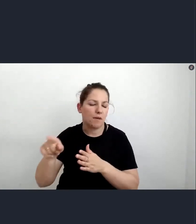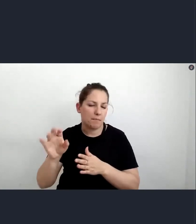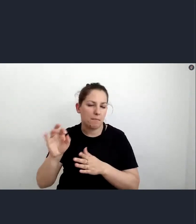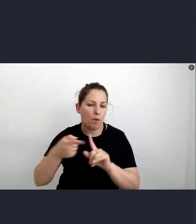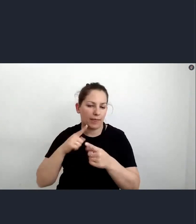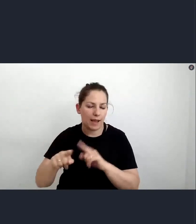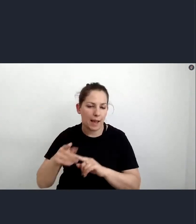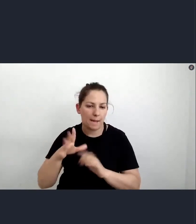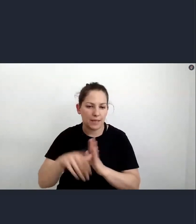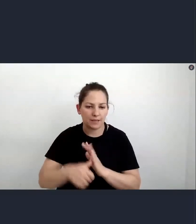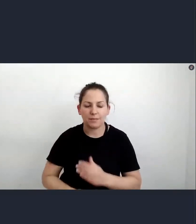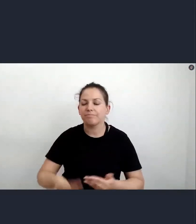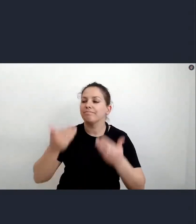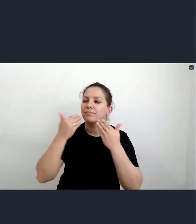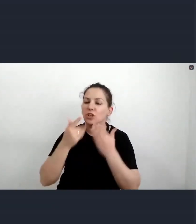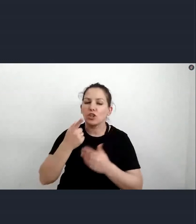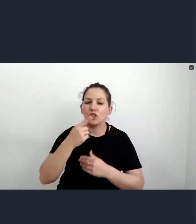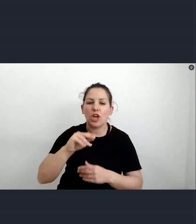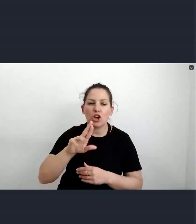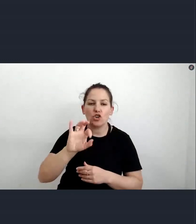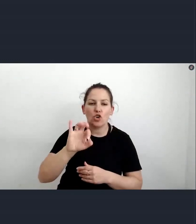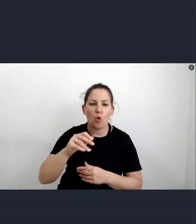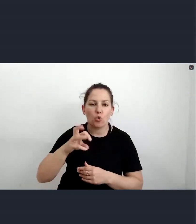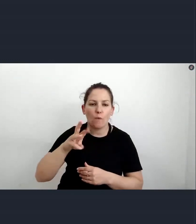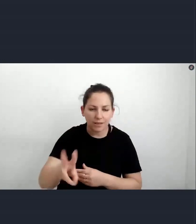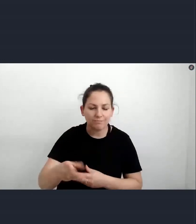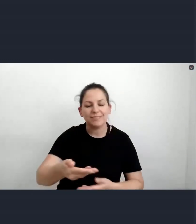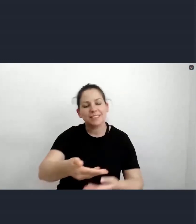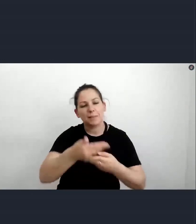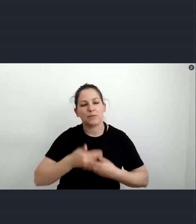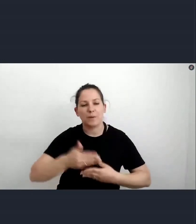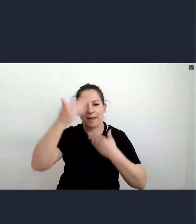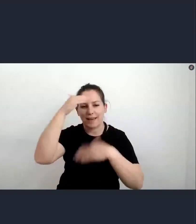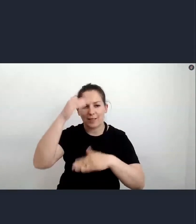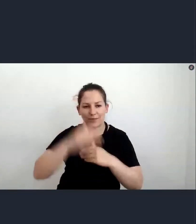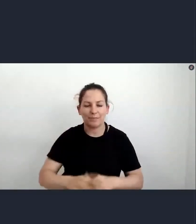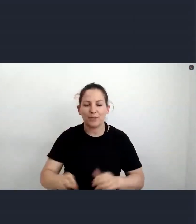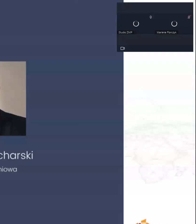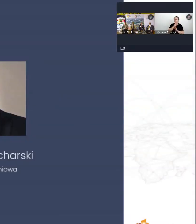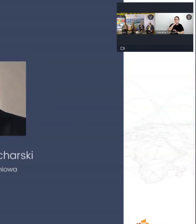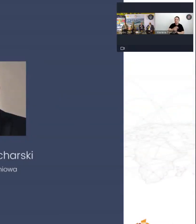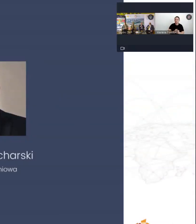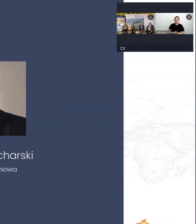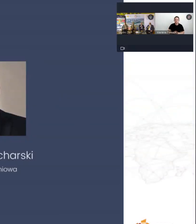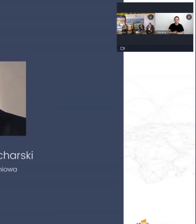Dziękując Dzierżoniowowi, zapraszam do Katowic. Do zobaczenia i do usłyszenia.